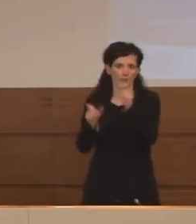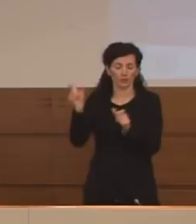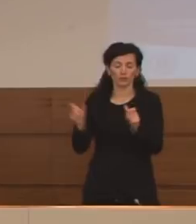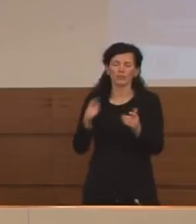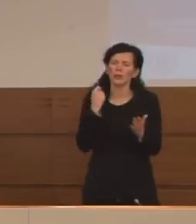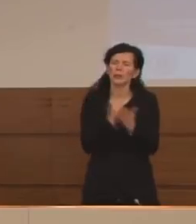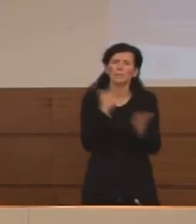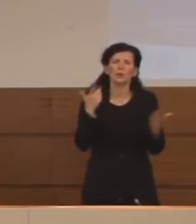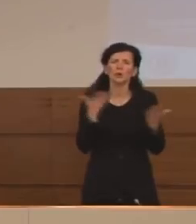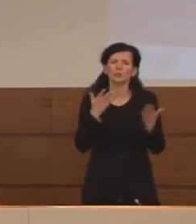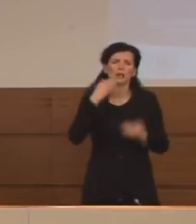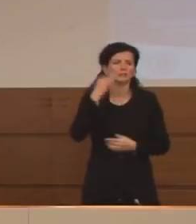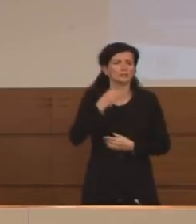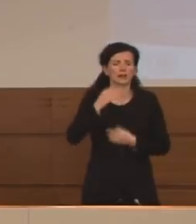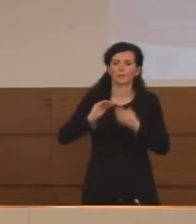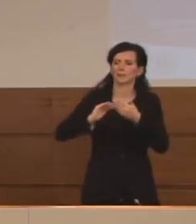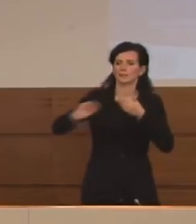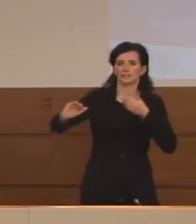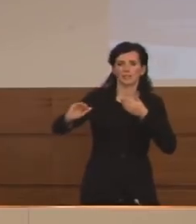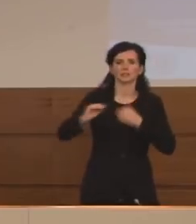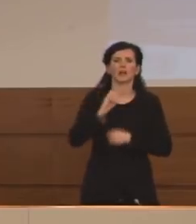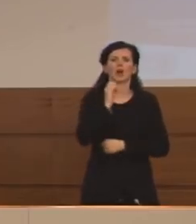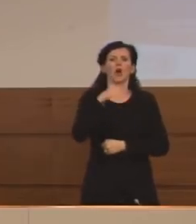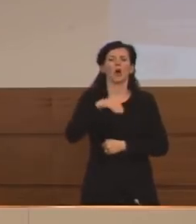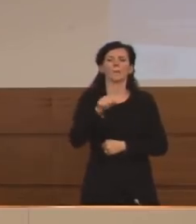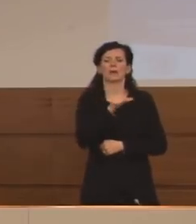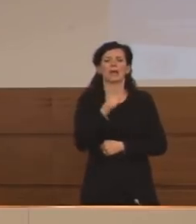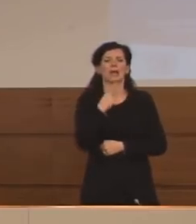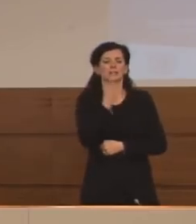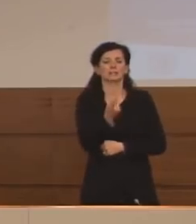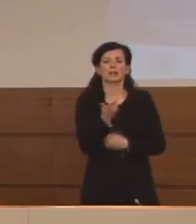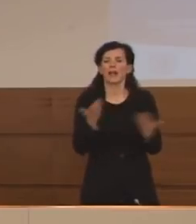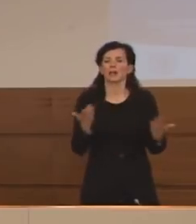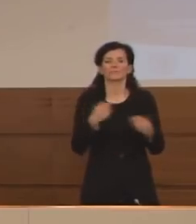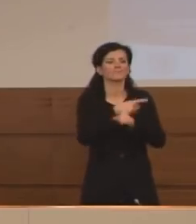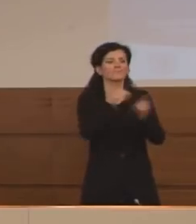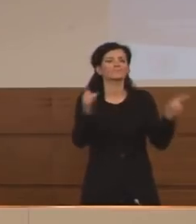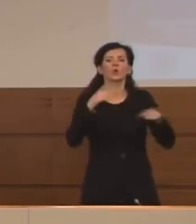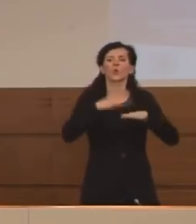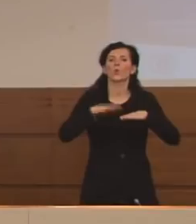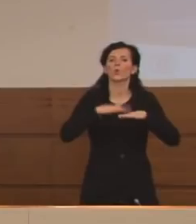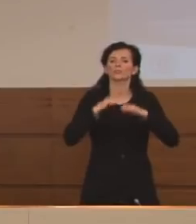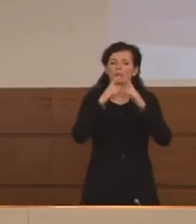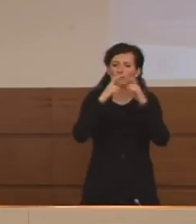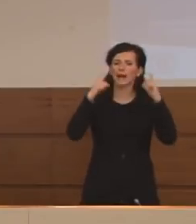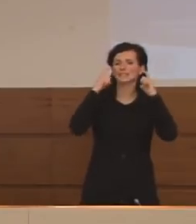Non è he l'OMS mette in guardia, perché dice "non è che voi usate la mascherina